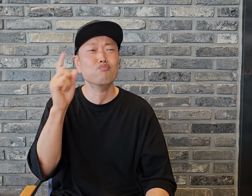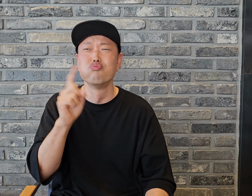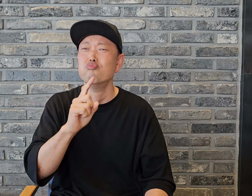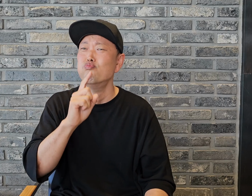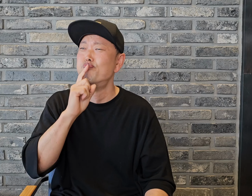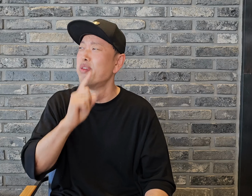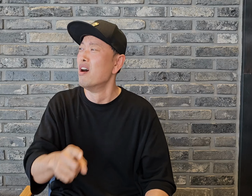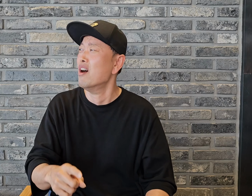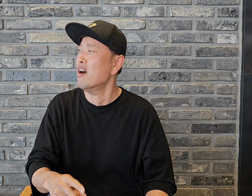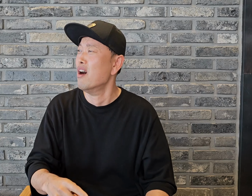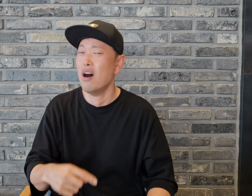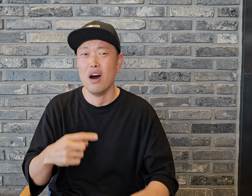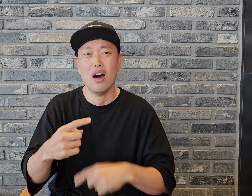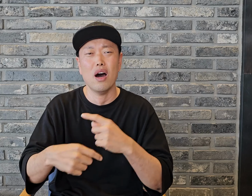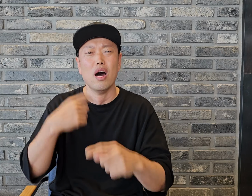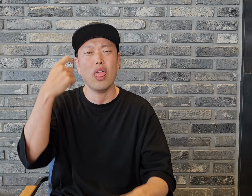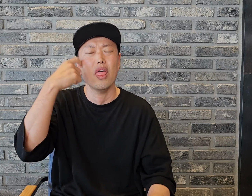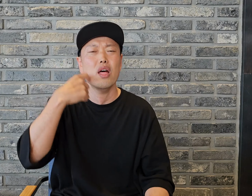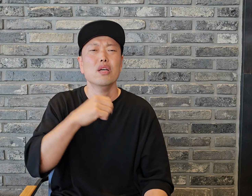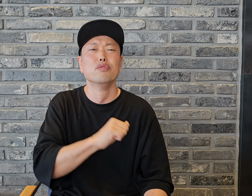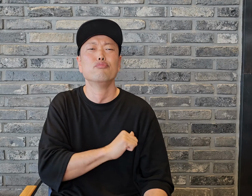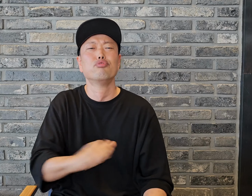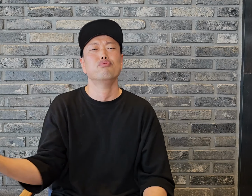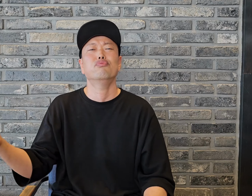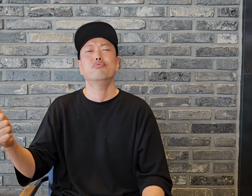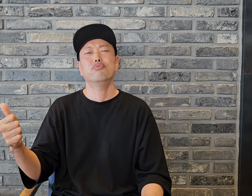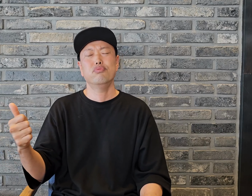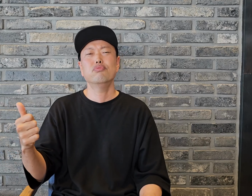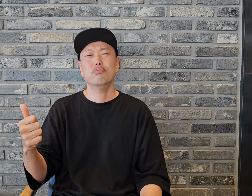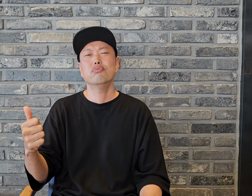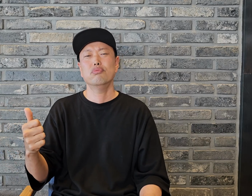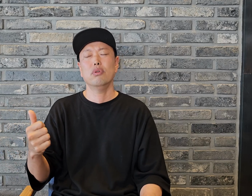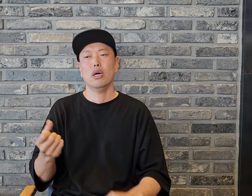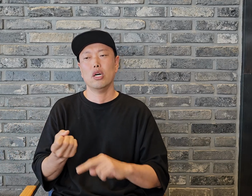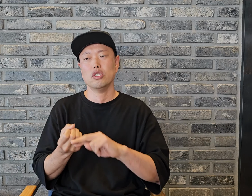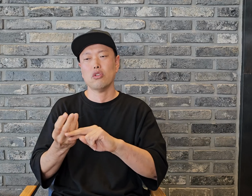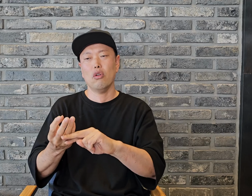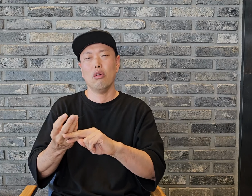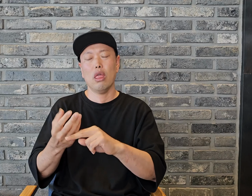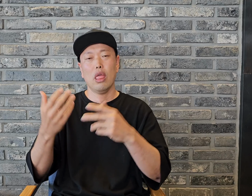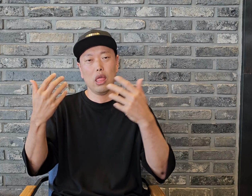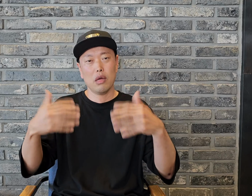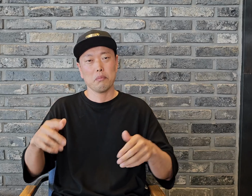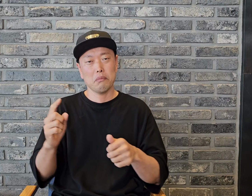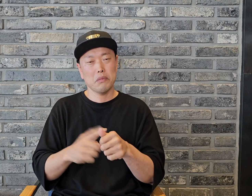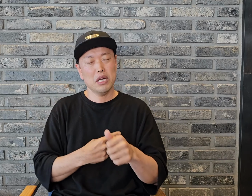Ich verstehe überhaupt nicht, was es bedeutet, und ich habe kein Gespür dafür. Wenn die Botschaft unklar ist,